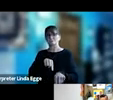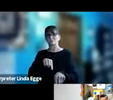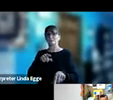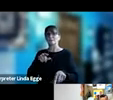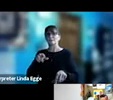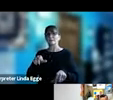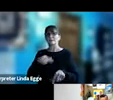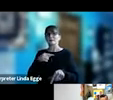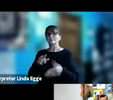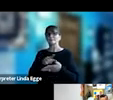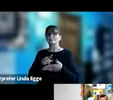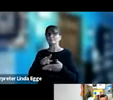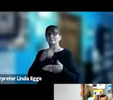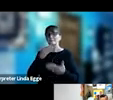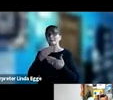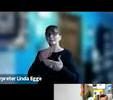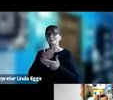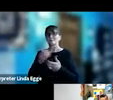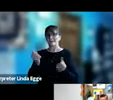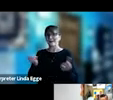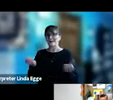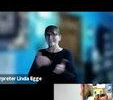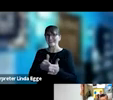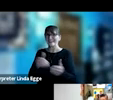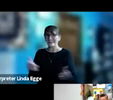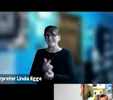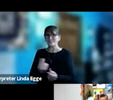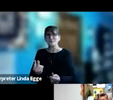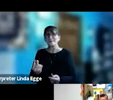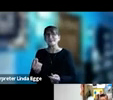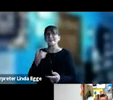De nuevo, gracias a todos y esperamos que se unan a nosotros